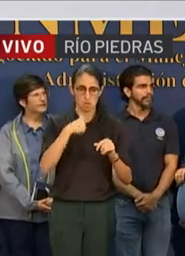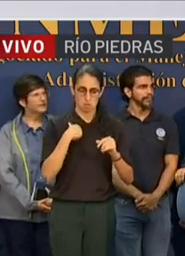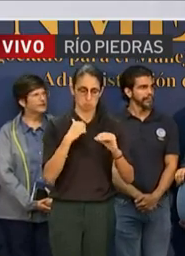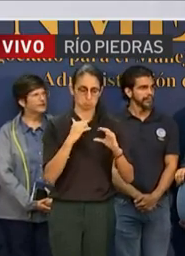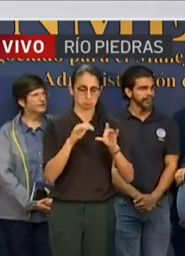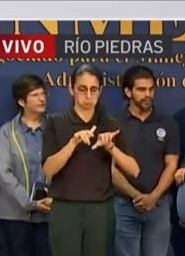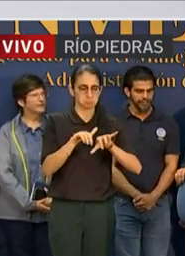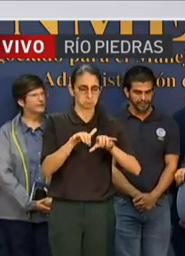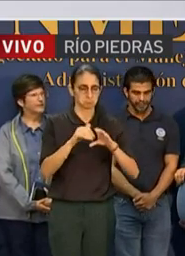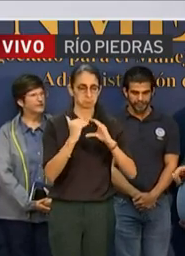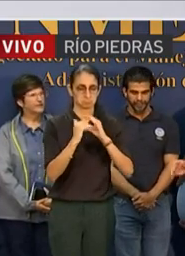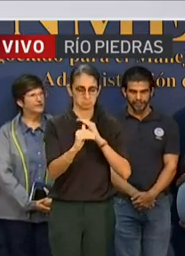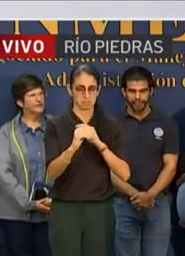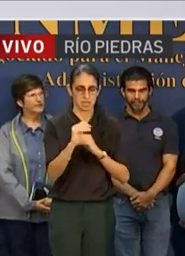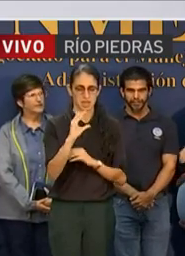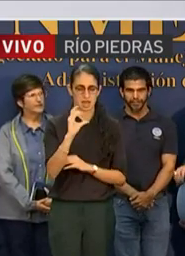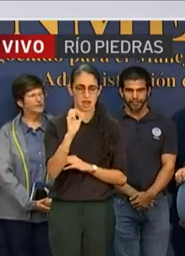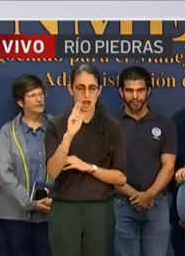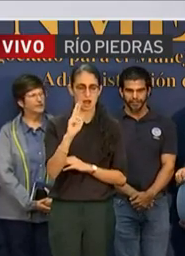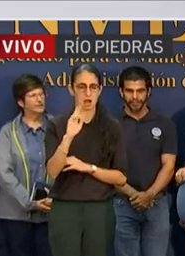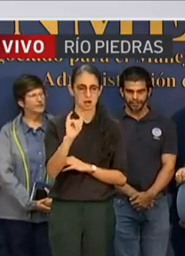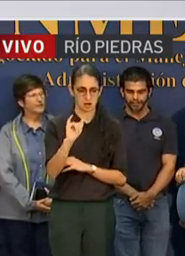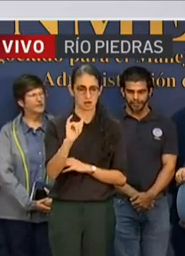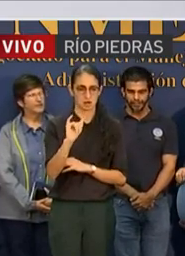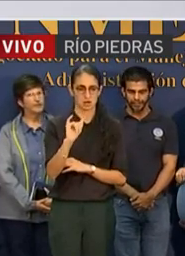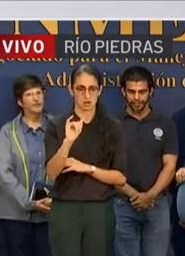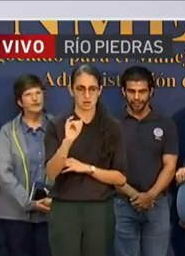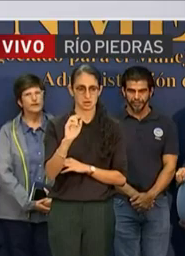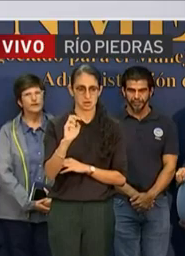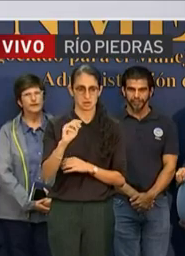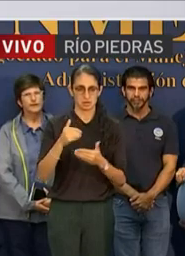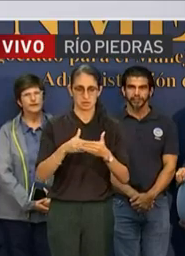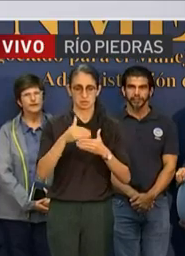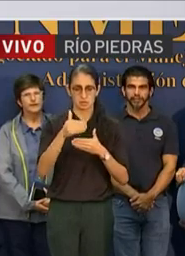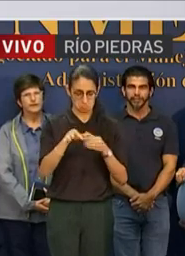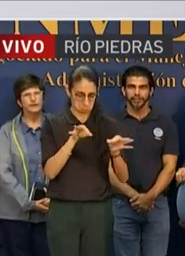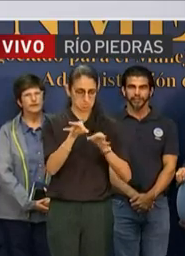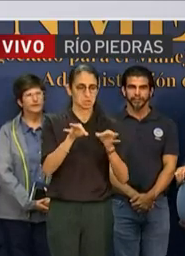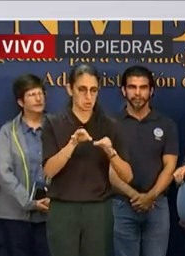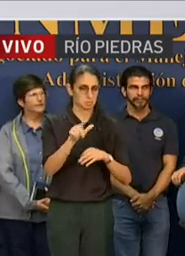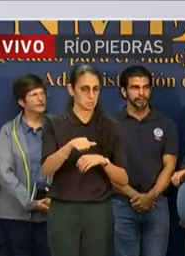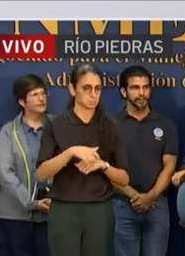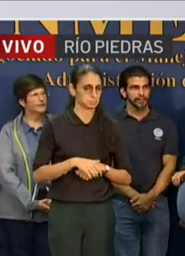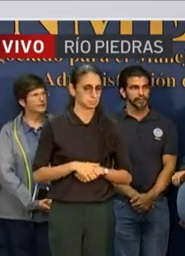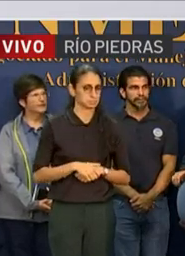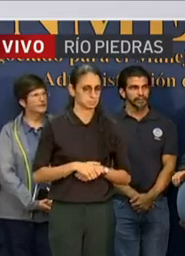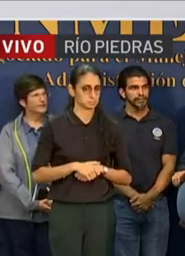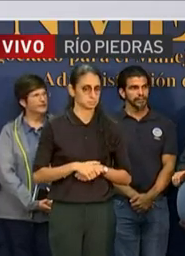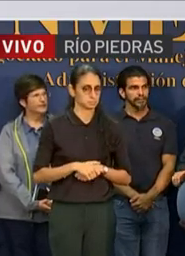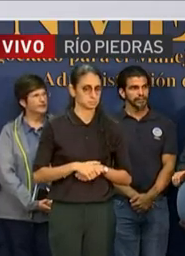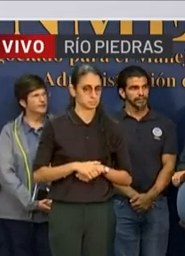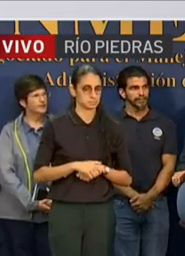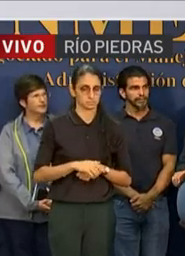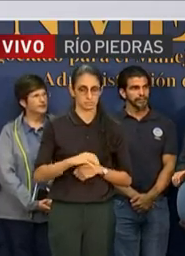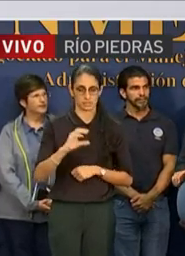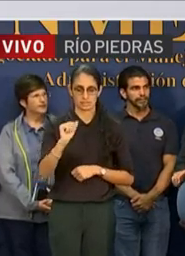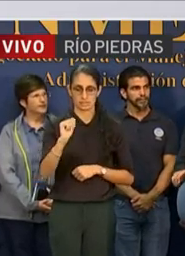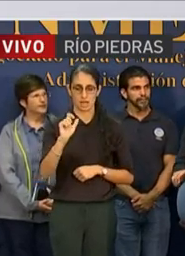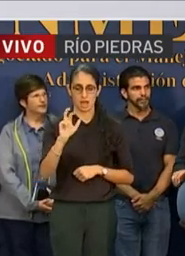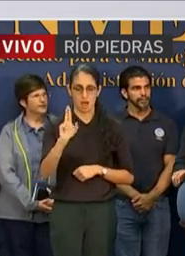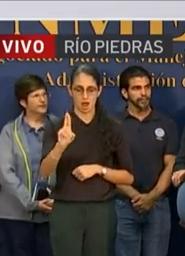ES UNA ENTIDAD QUE RECOGE